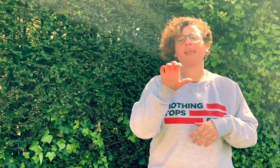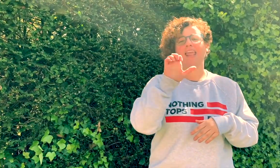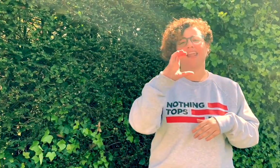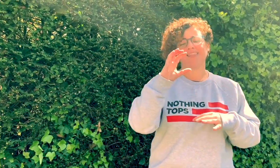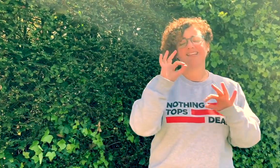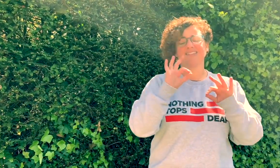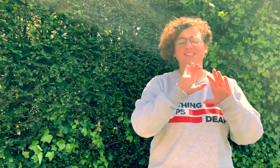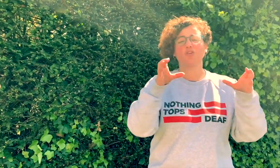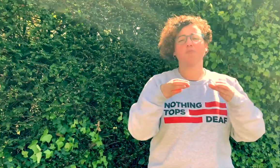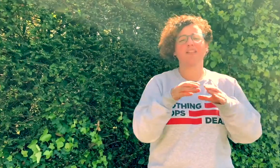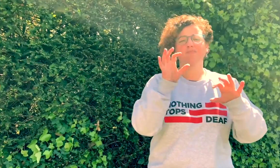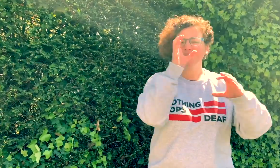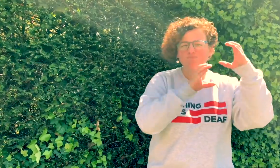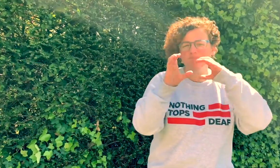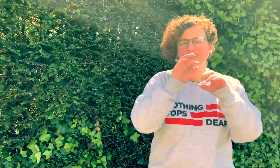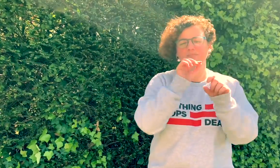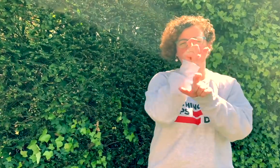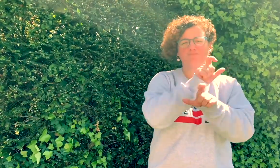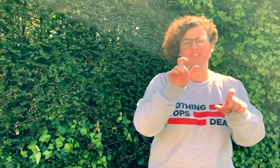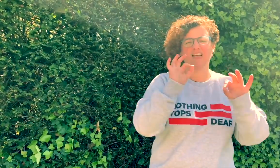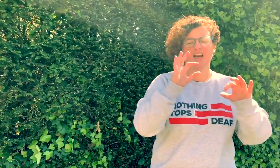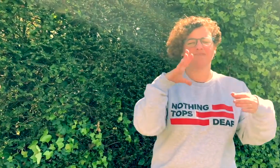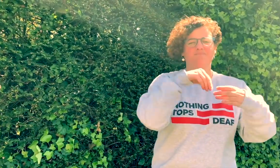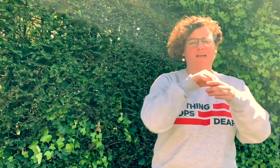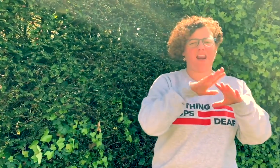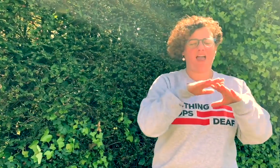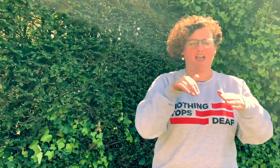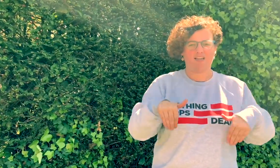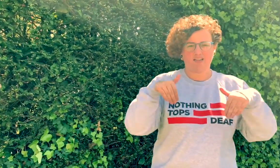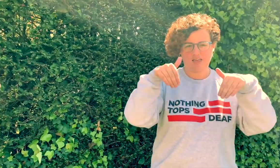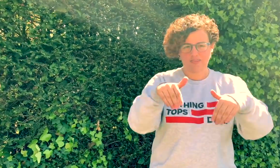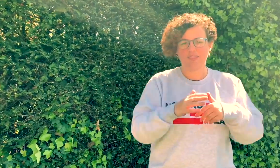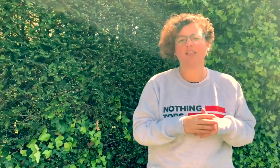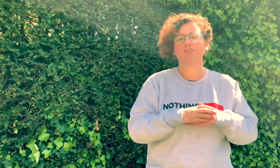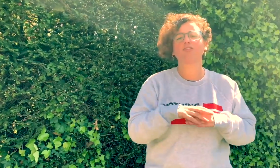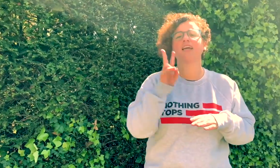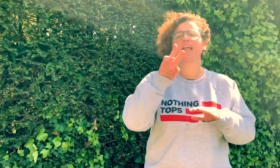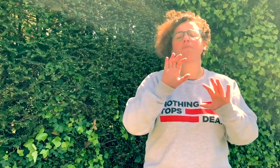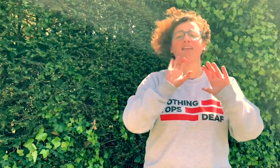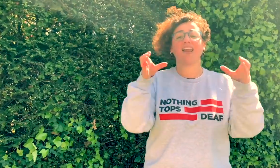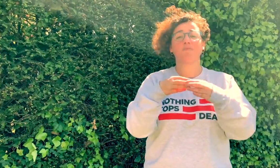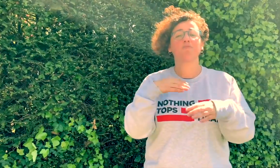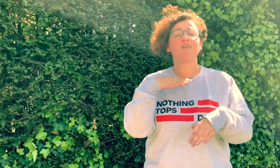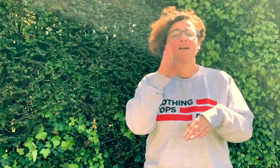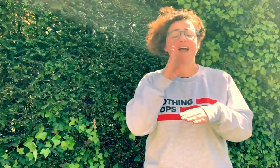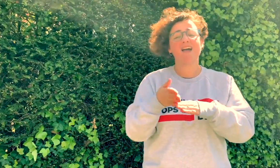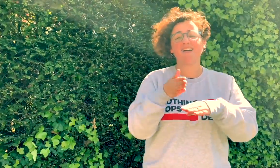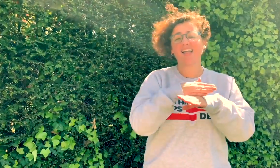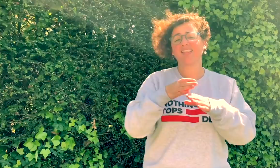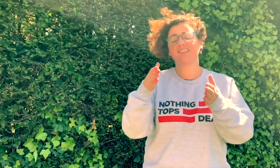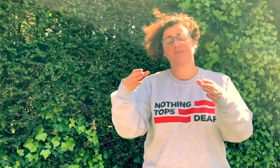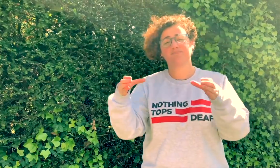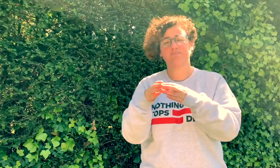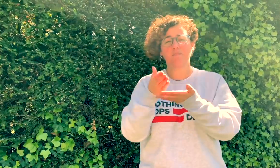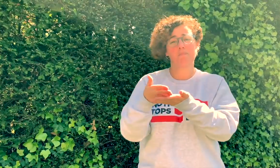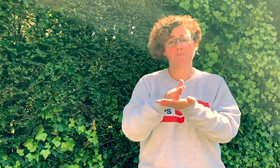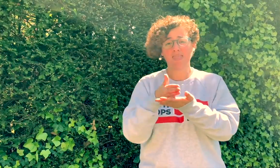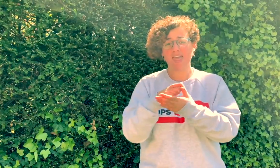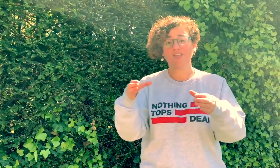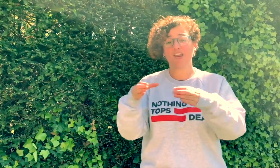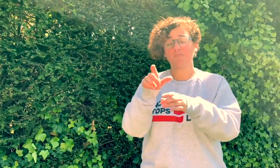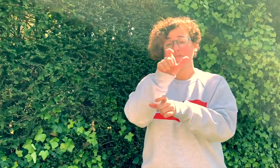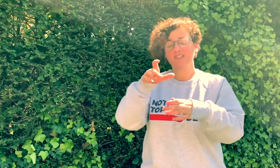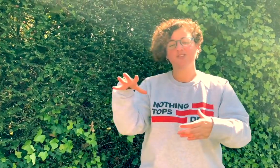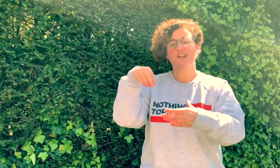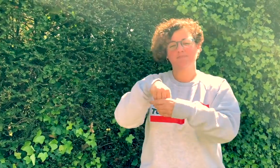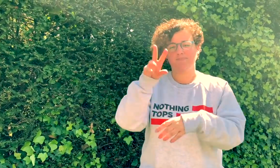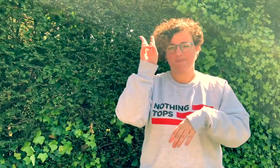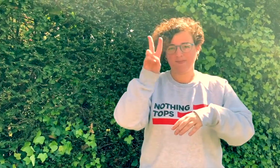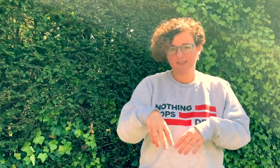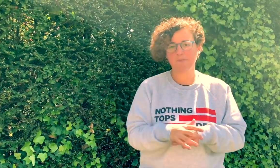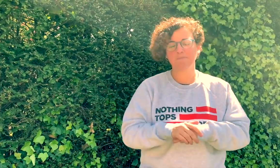así como se sometieron a votación miembros del Comité Electoral y del Ombudscommite (mediación).